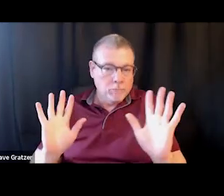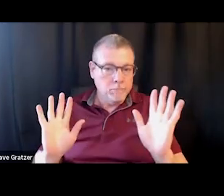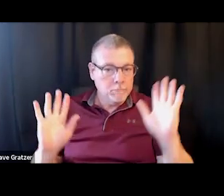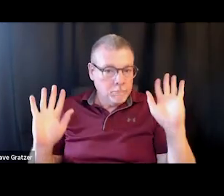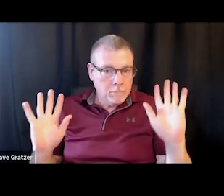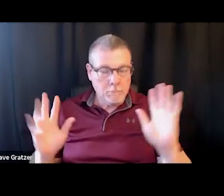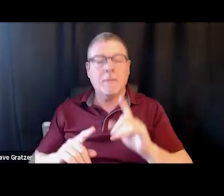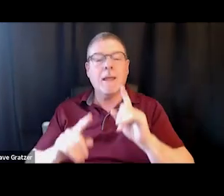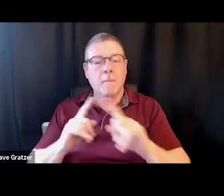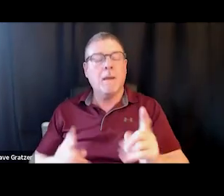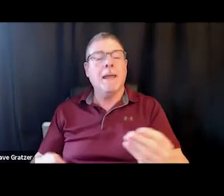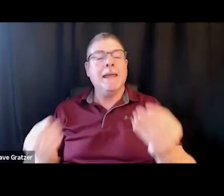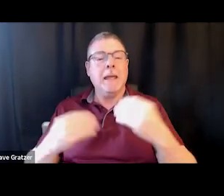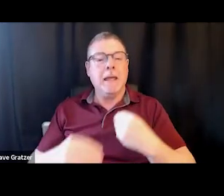Me ha dado confianza y...